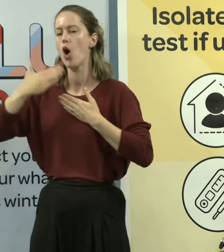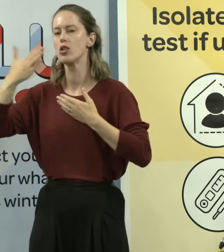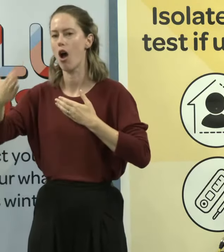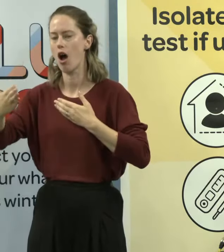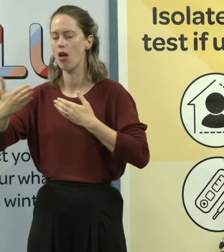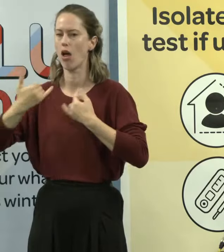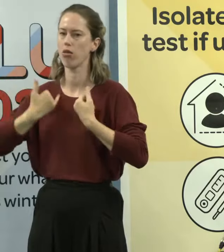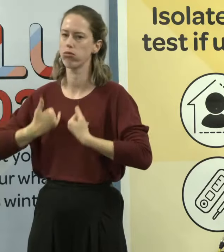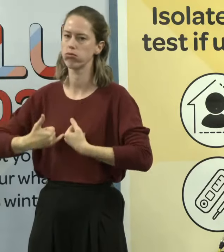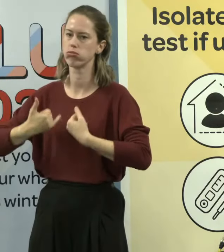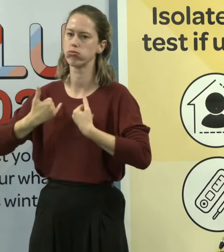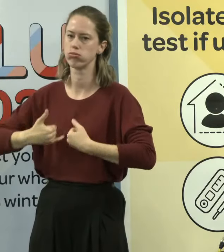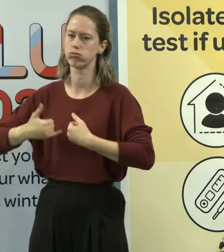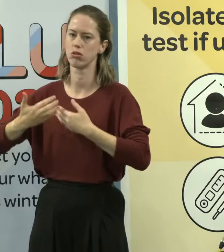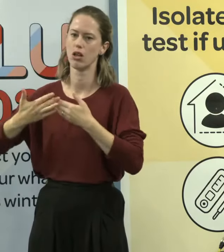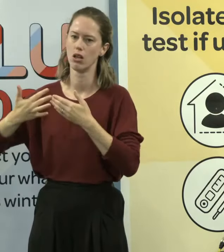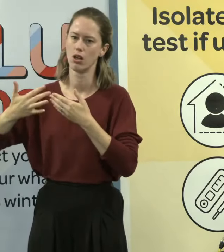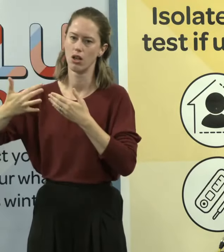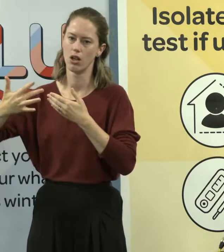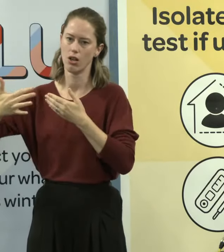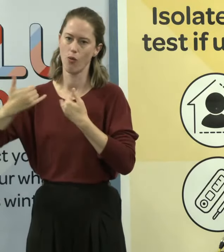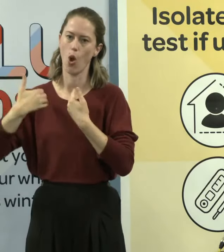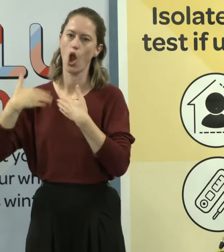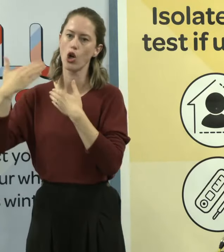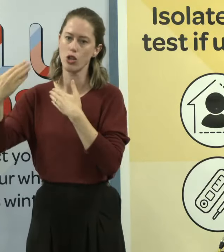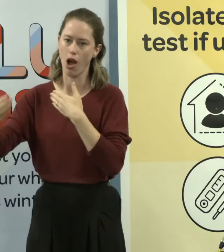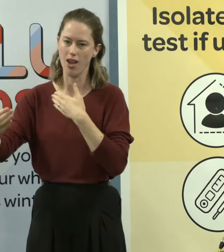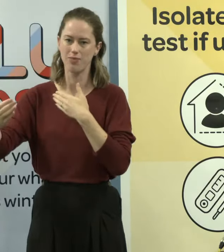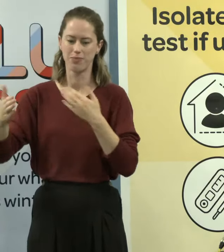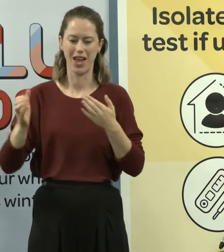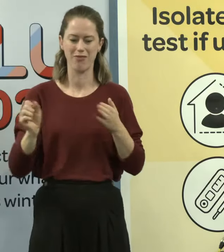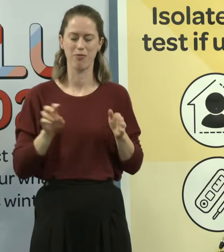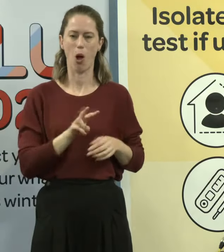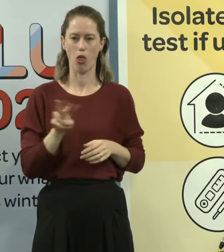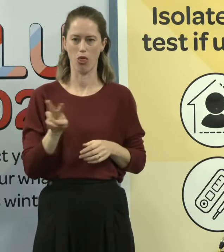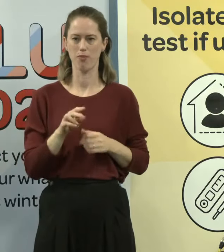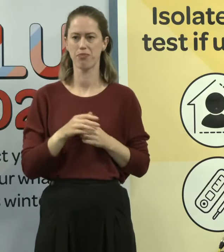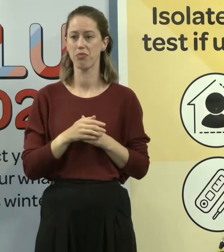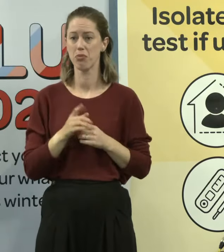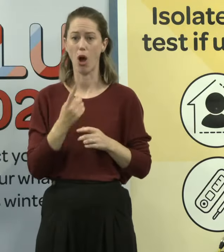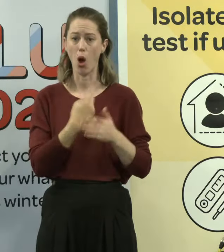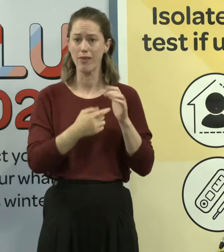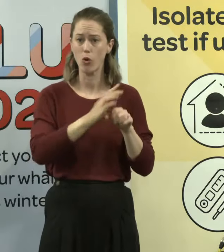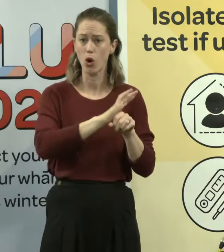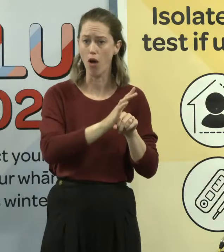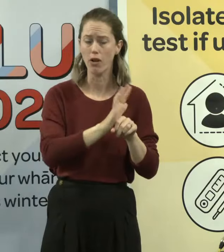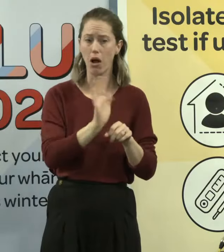tiaki hauora pnaha me te tiaki